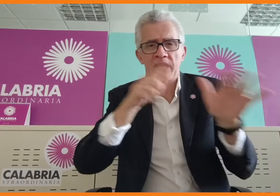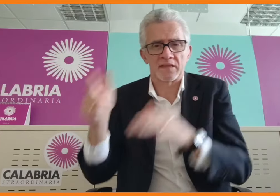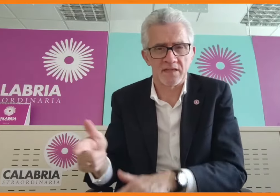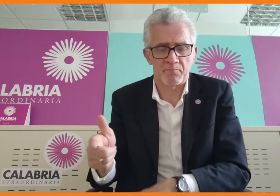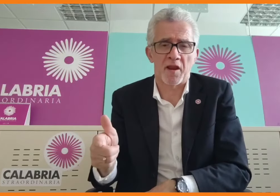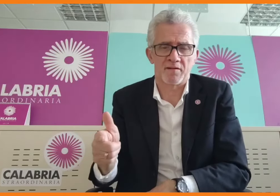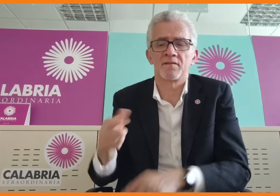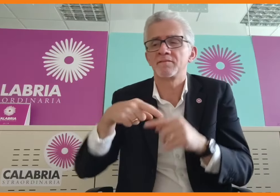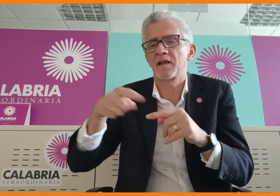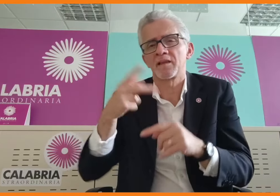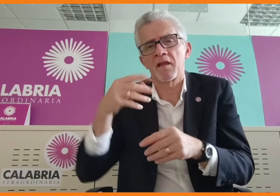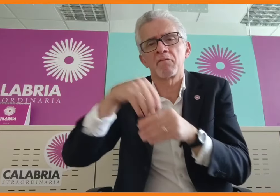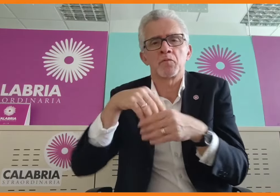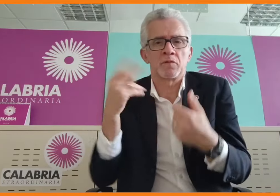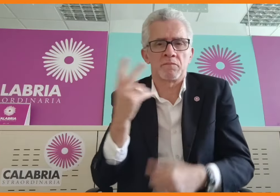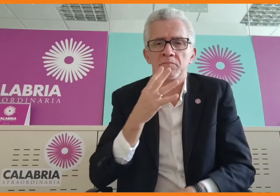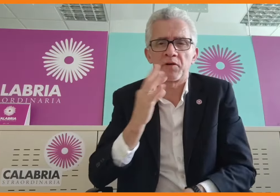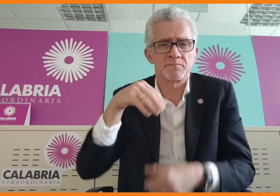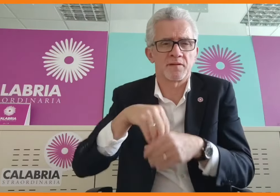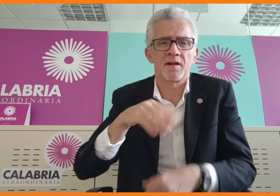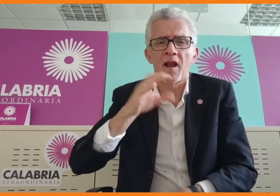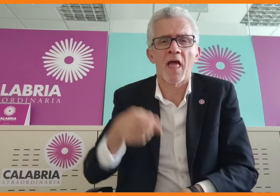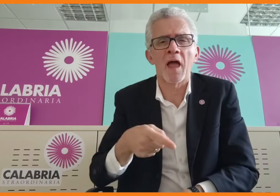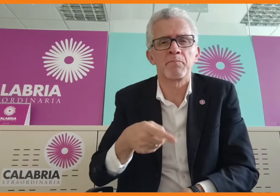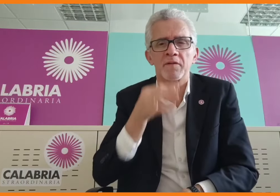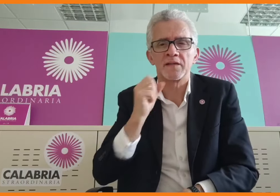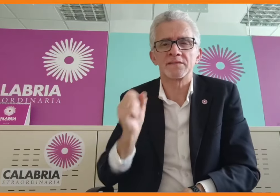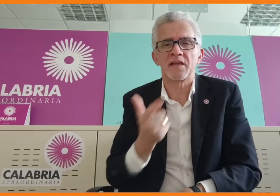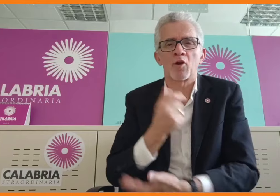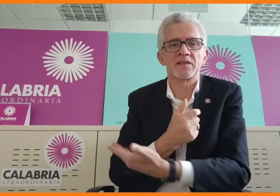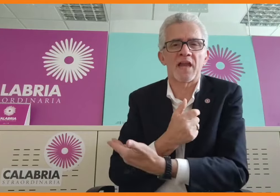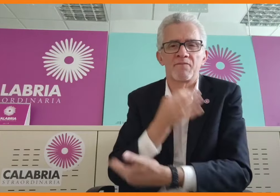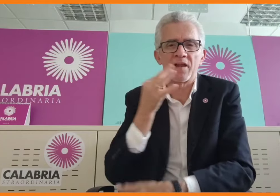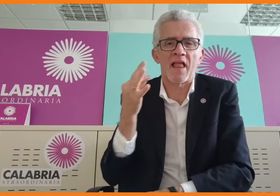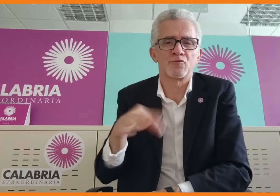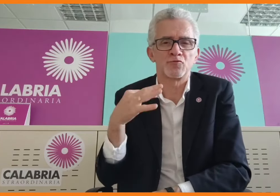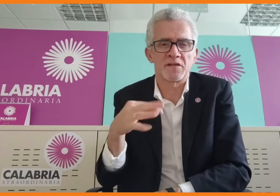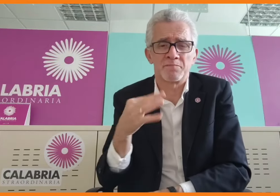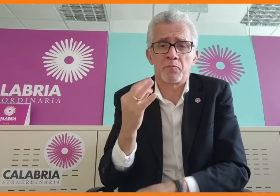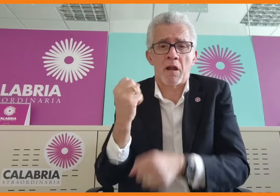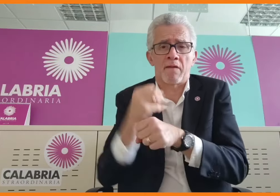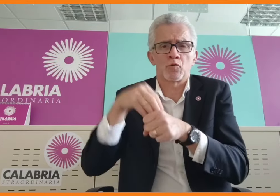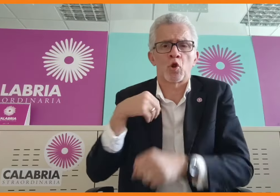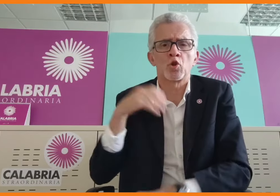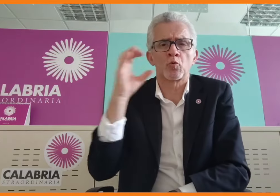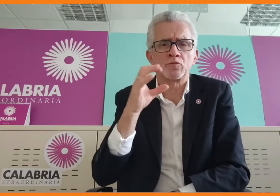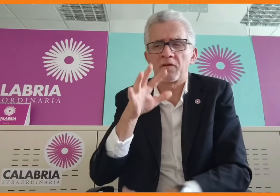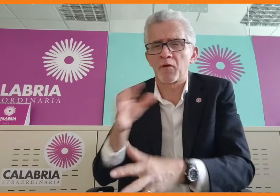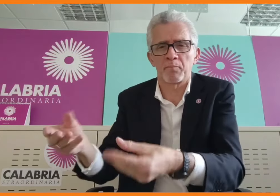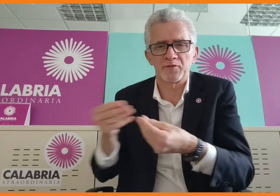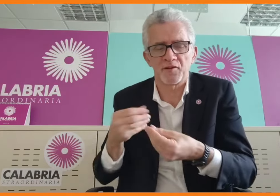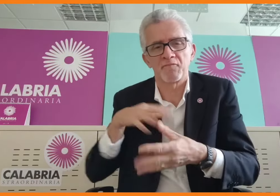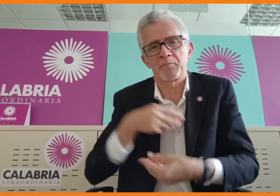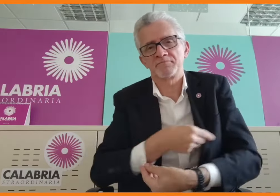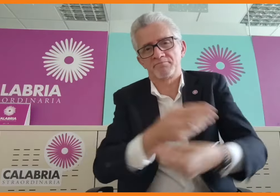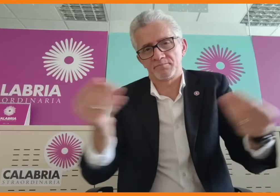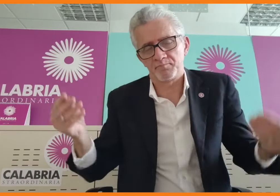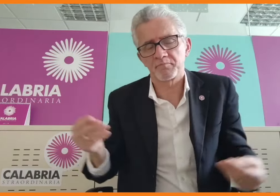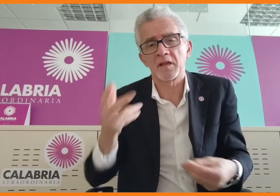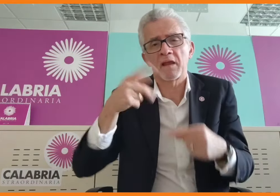è un posto meraviglioso, “Calabria Straordinaria”, come vedete nel logo alle mie spalle, ricca di eccellenze. Io lavoro nell’ambito del turismo per questo ho raccolto